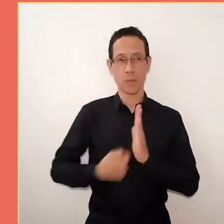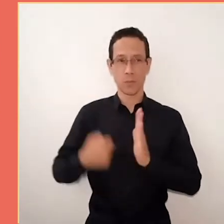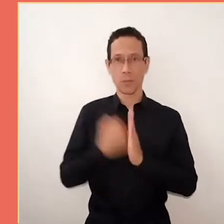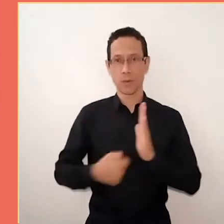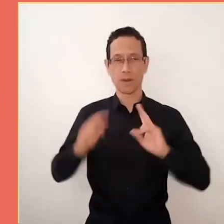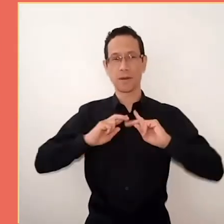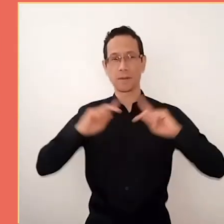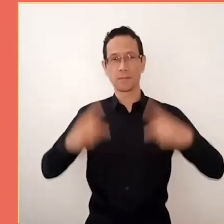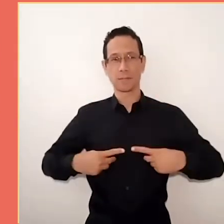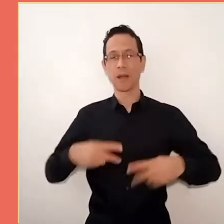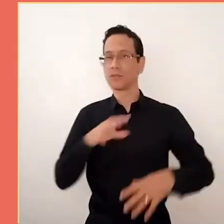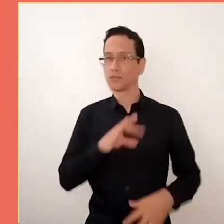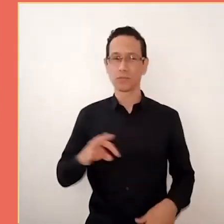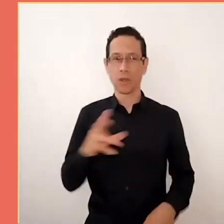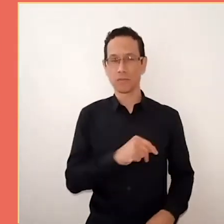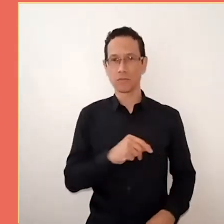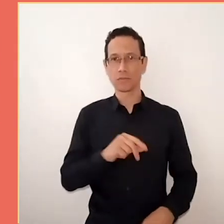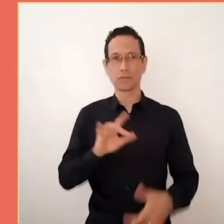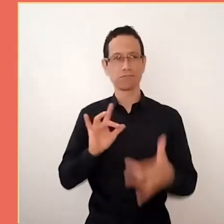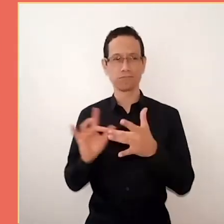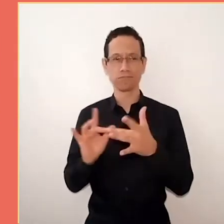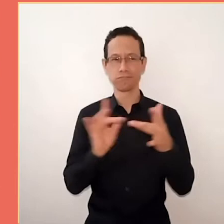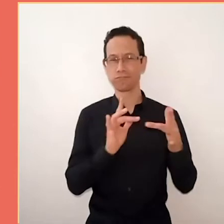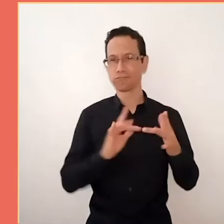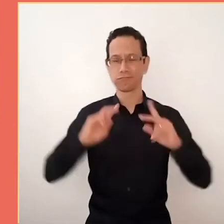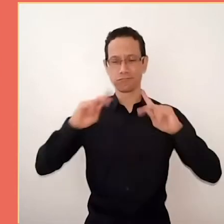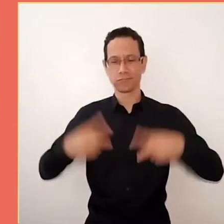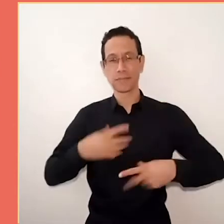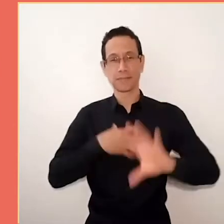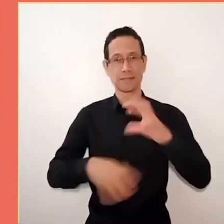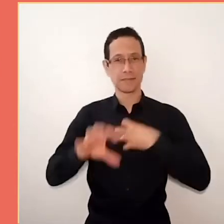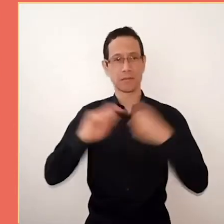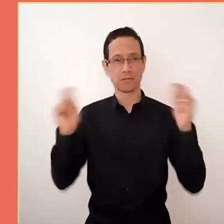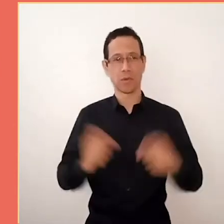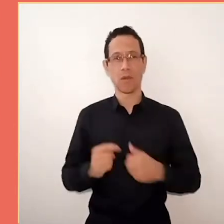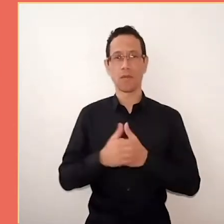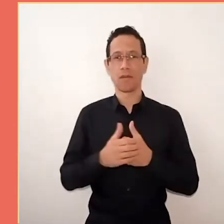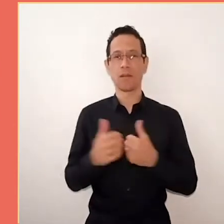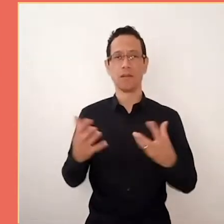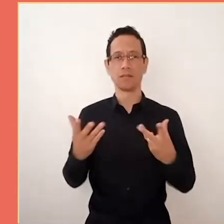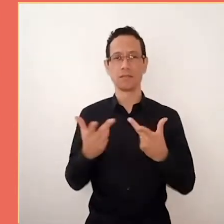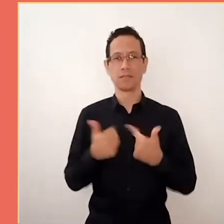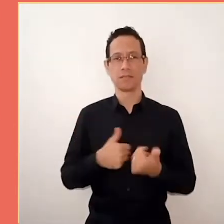lutamos por relações mais humanizadas em que possamos nos acolher na maravilhosa diversidade que nos constitui.